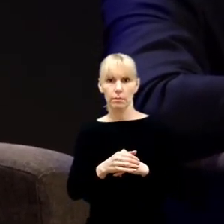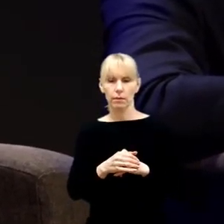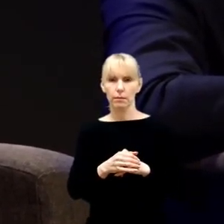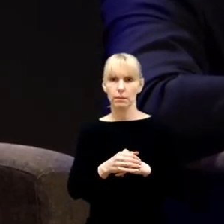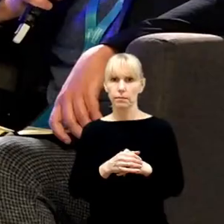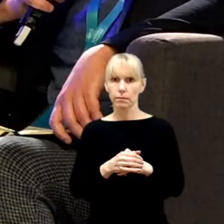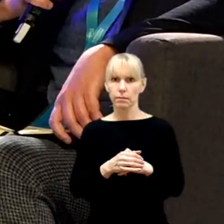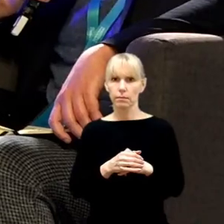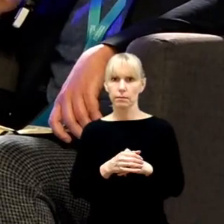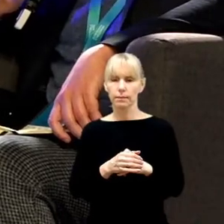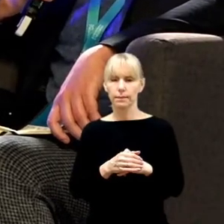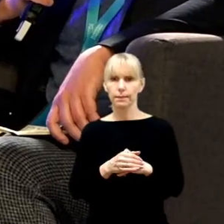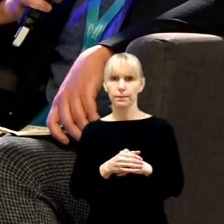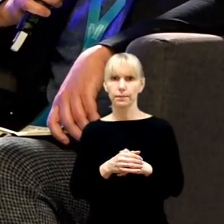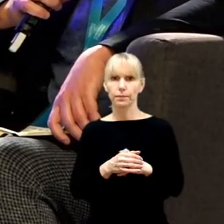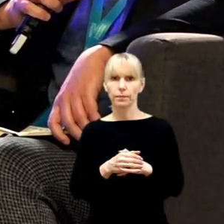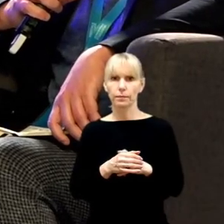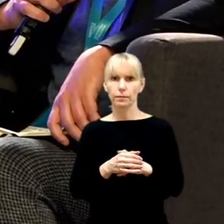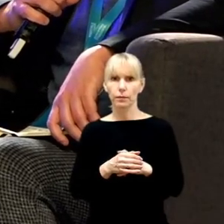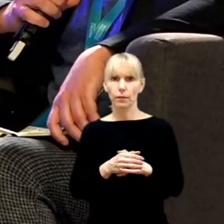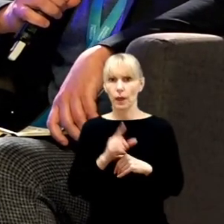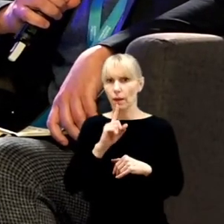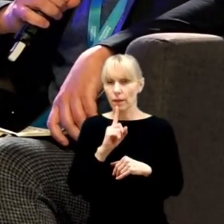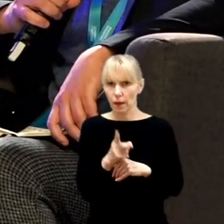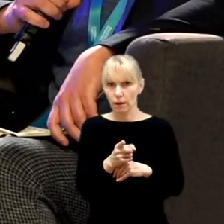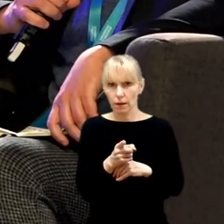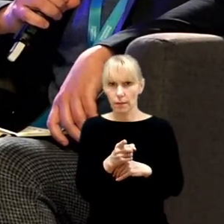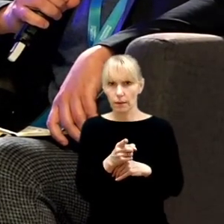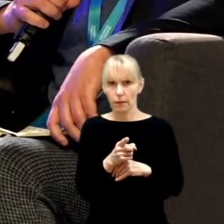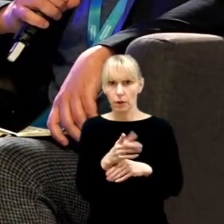bo zburzył to, co się udało zrobić przez,